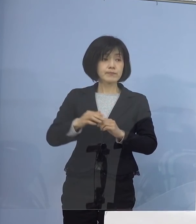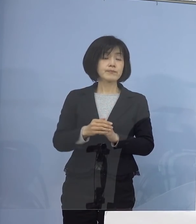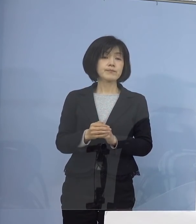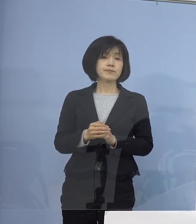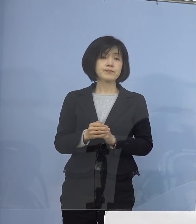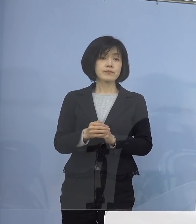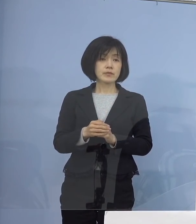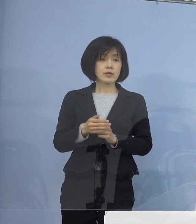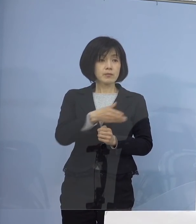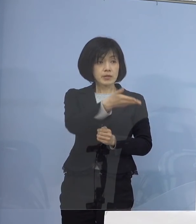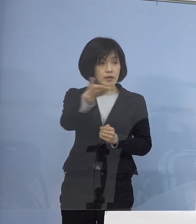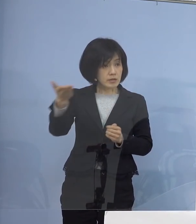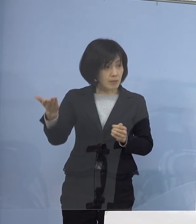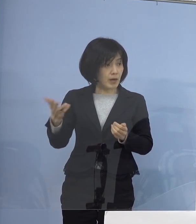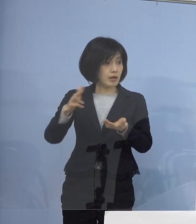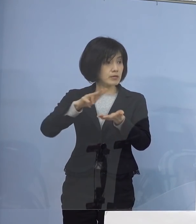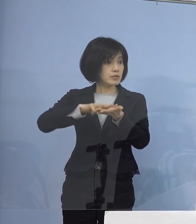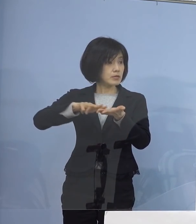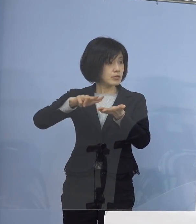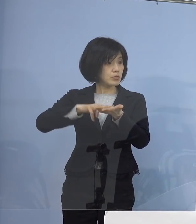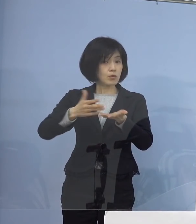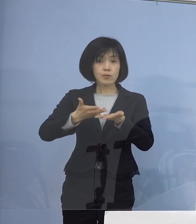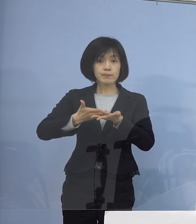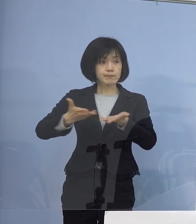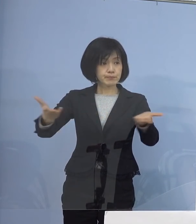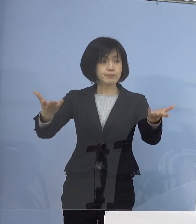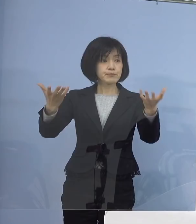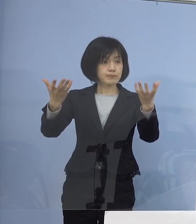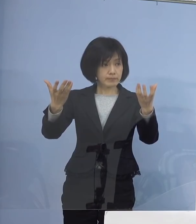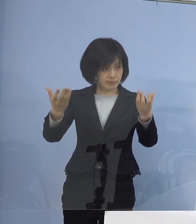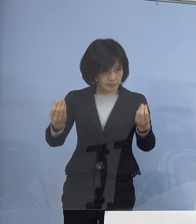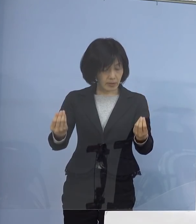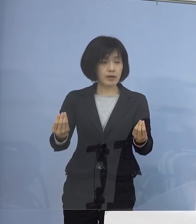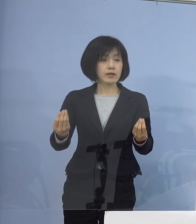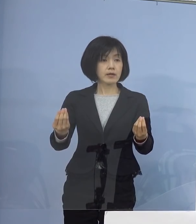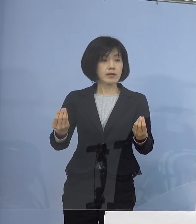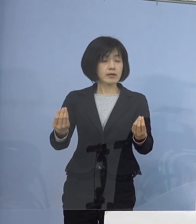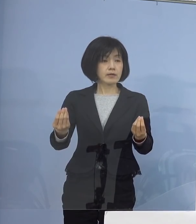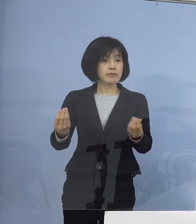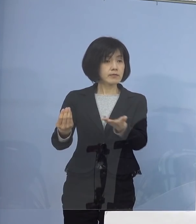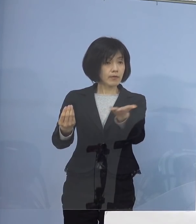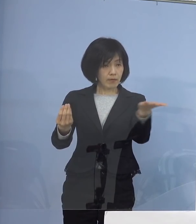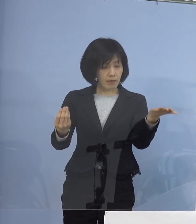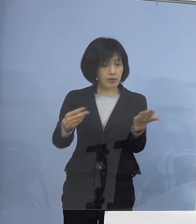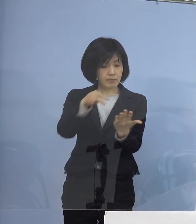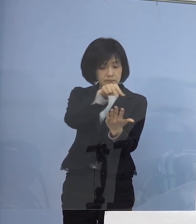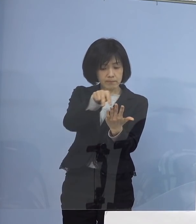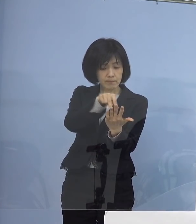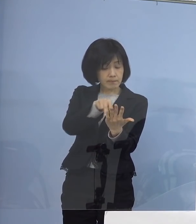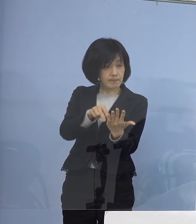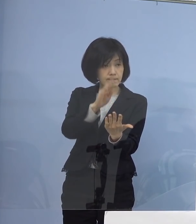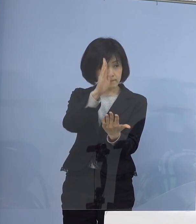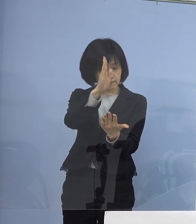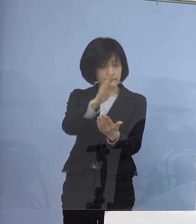記者の皆様方のお手元にお配りをさせていただいている 資料をご参照願います